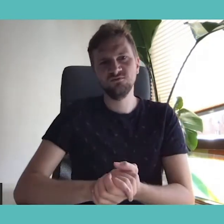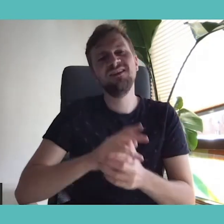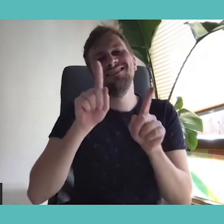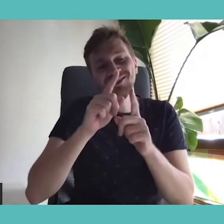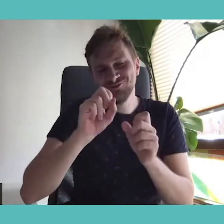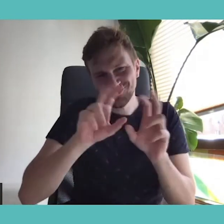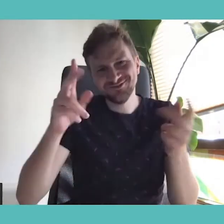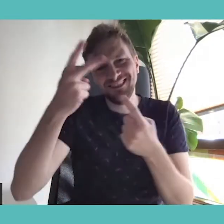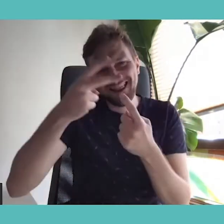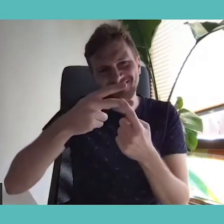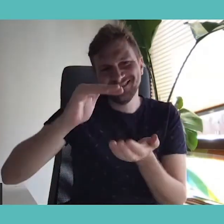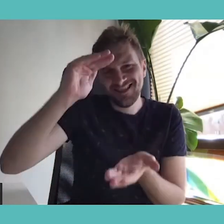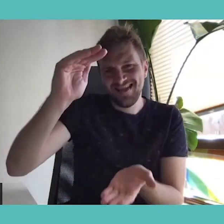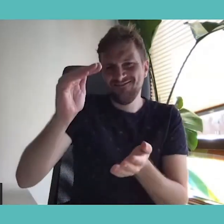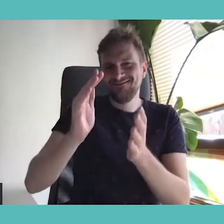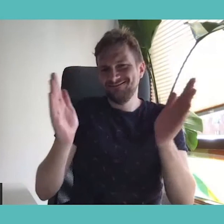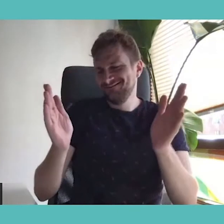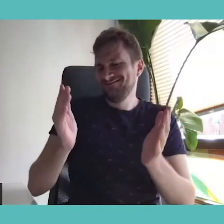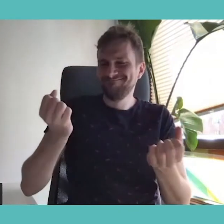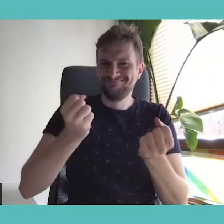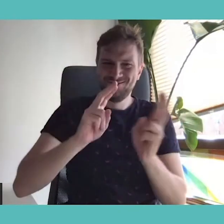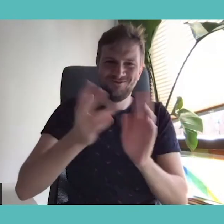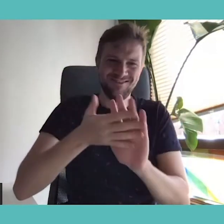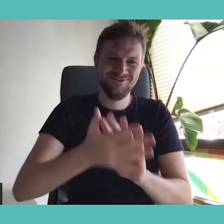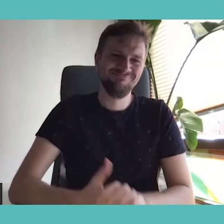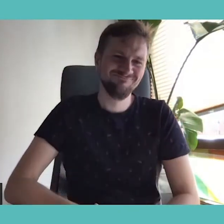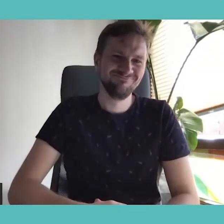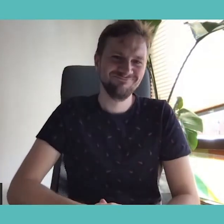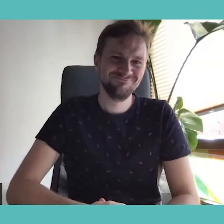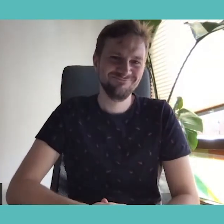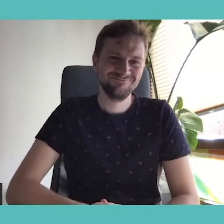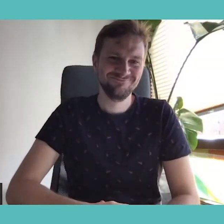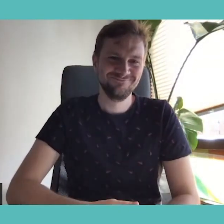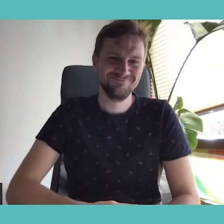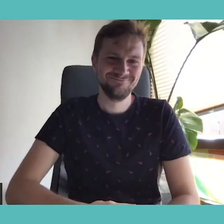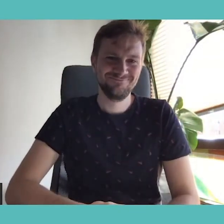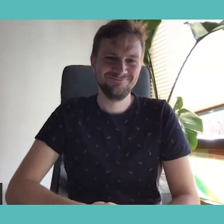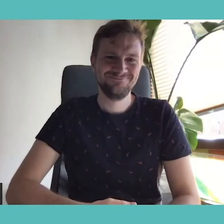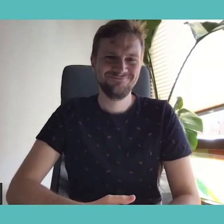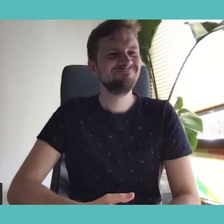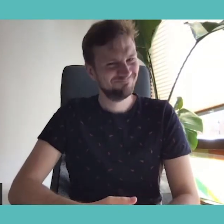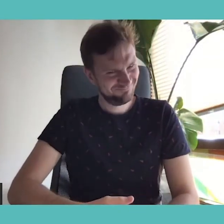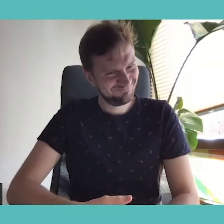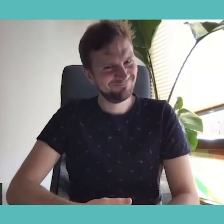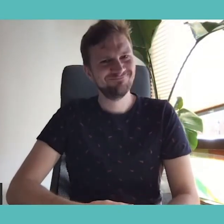Też i oczywiście, żeby w telewizji tłumacze byli widoczni na 1/8 ekranu. Dzięki temu byłoby wygodnie oglądać, prawda? Tak, zgadza się.